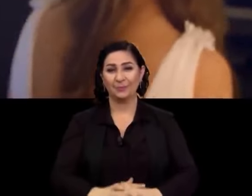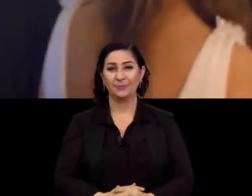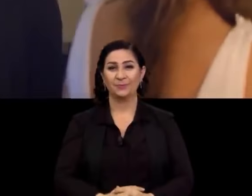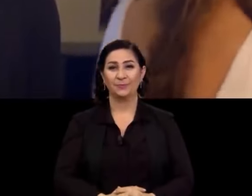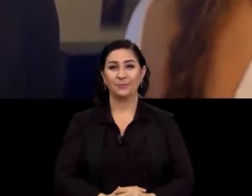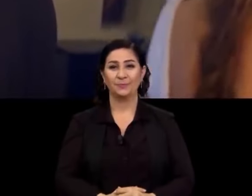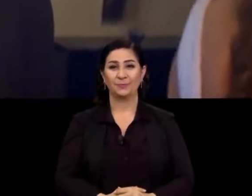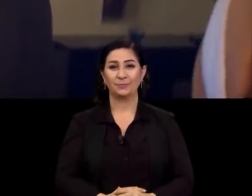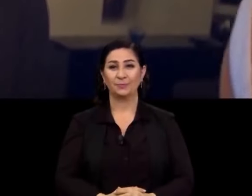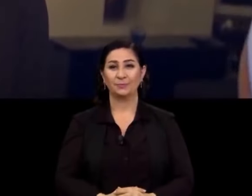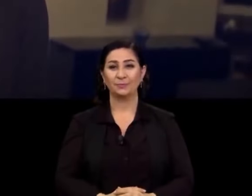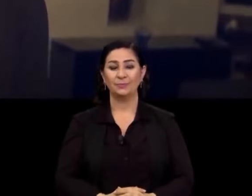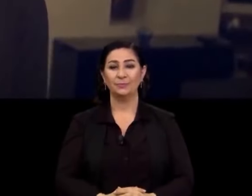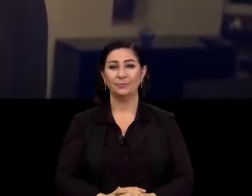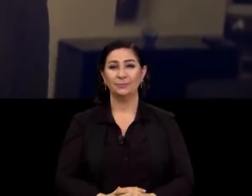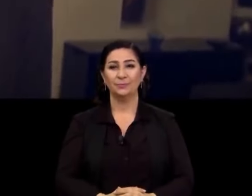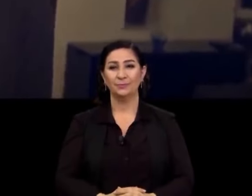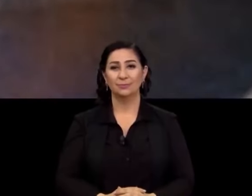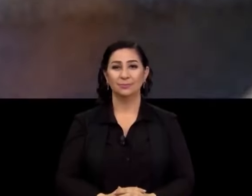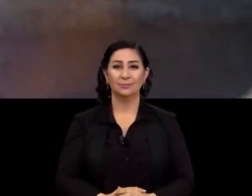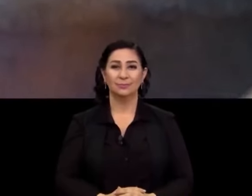[Müzik]